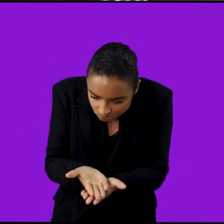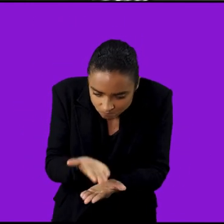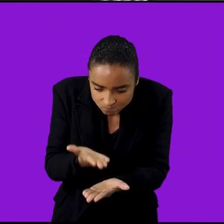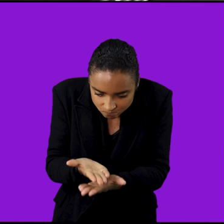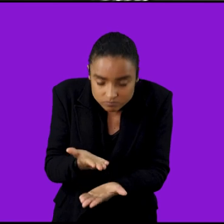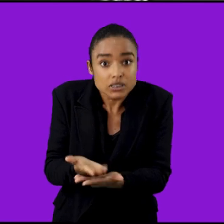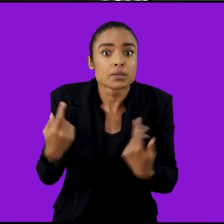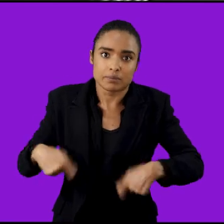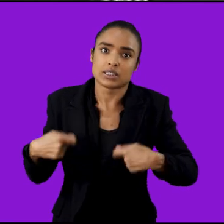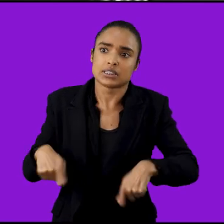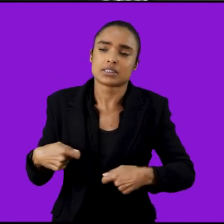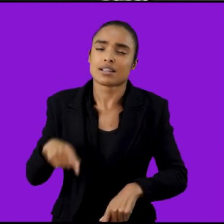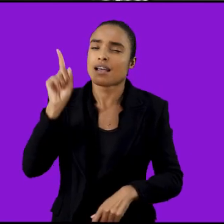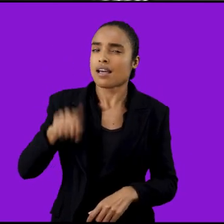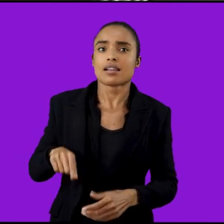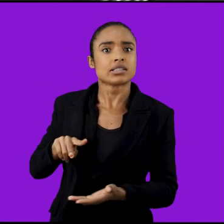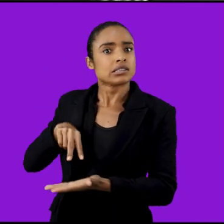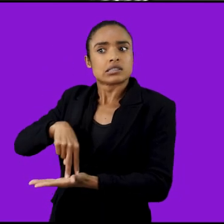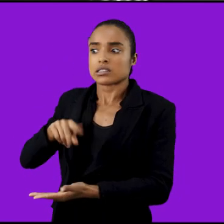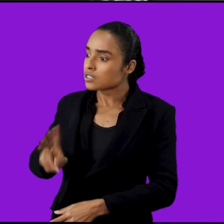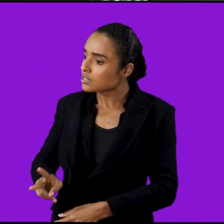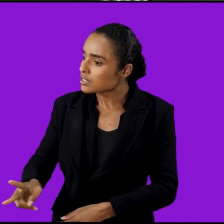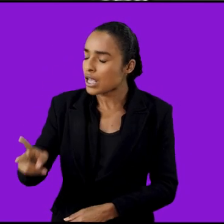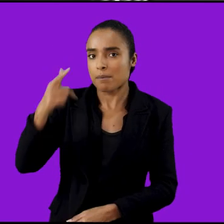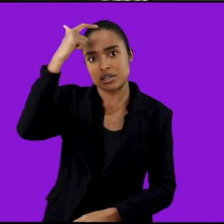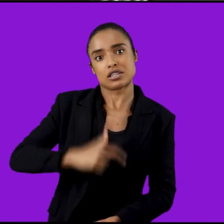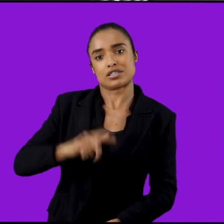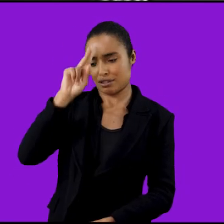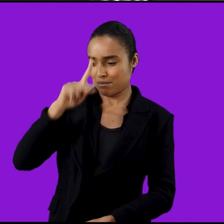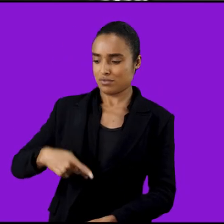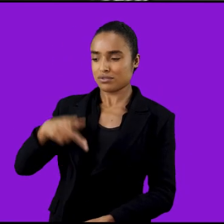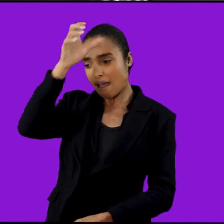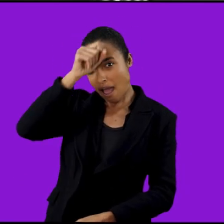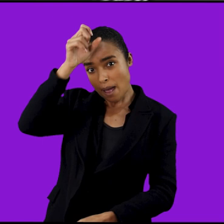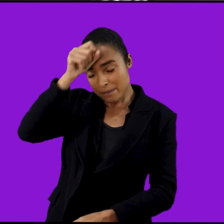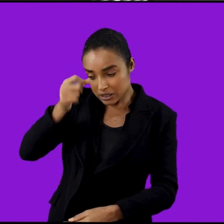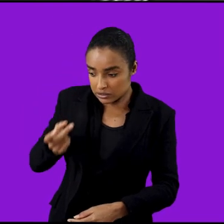A condição de aprendiz ela exige uma humildade com qual as pessoas tem dificuldade de lidar